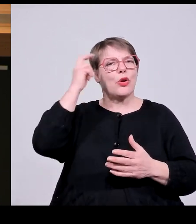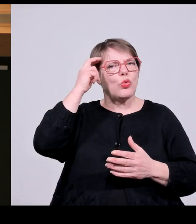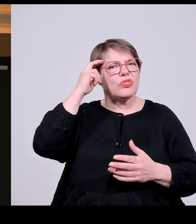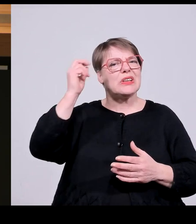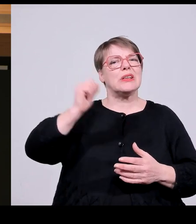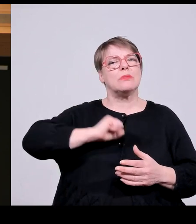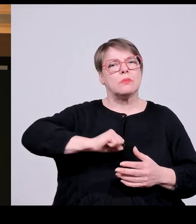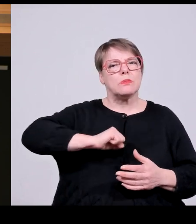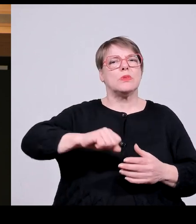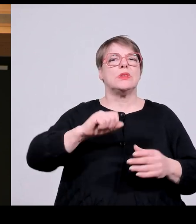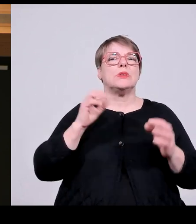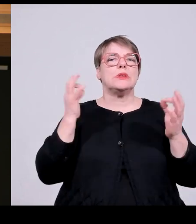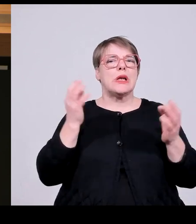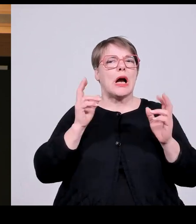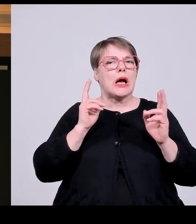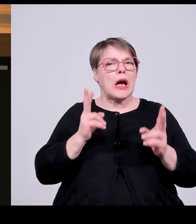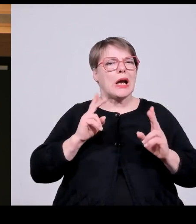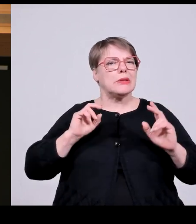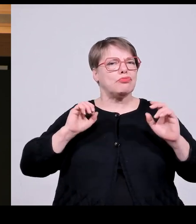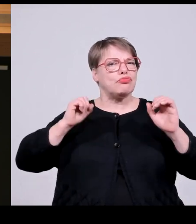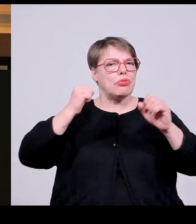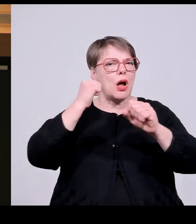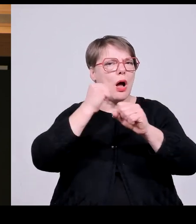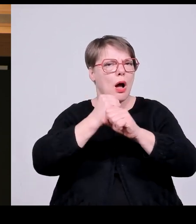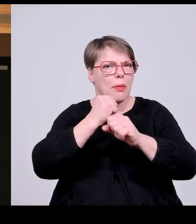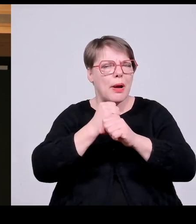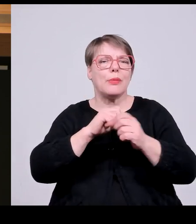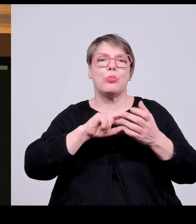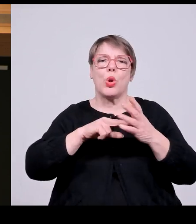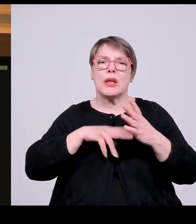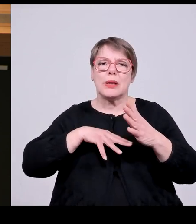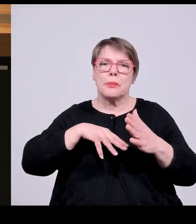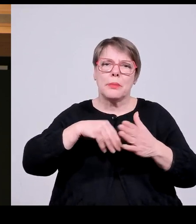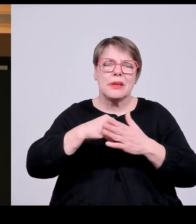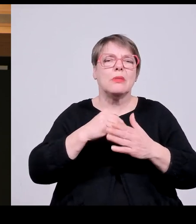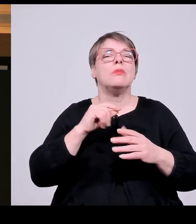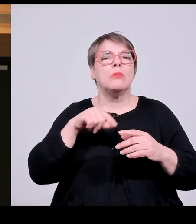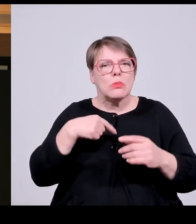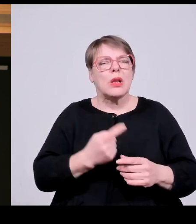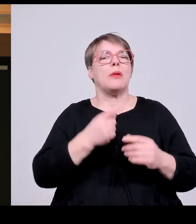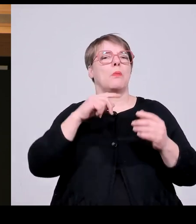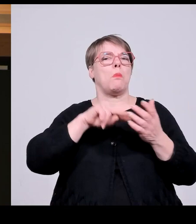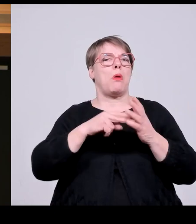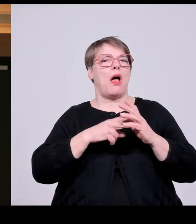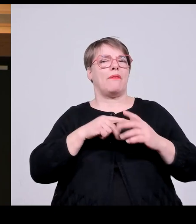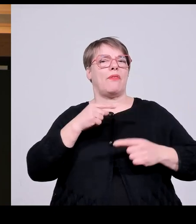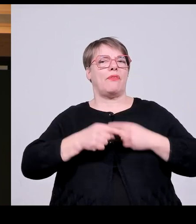Vorgaben am Senats-Bezirksbehörden-Pingpong an teils absurden EU-Richtlinien und EU-Verordnungen